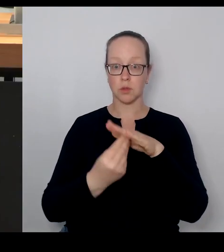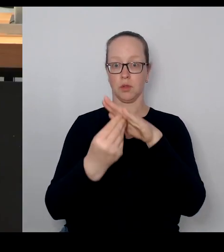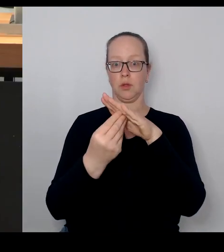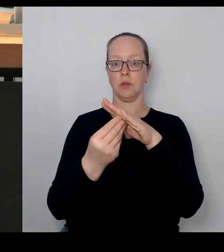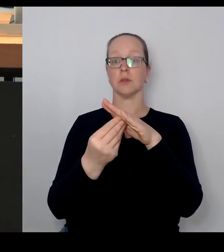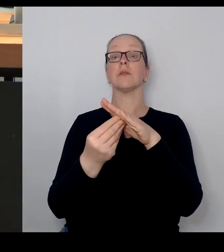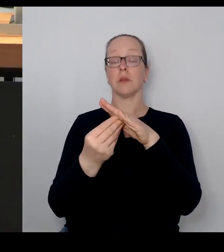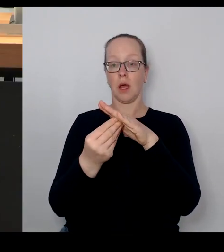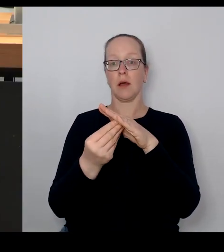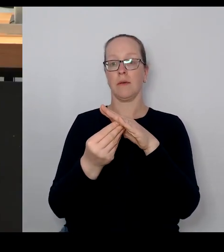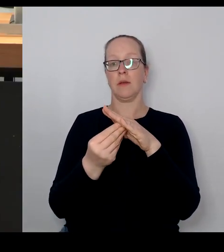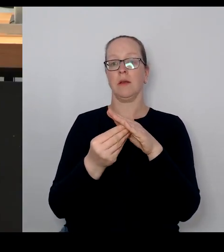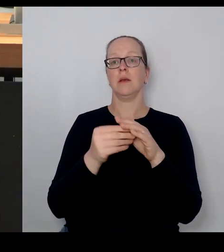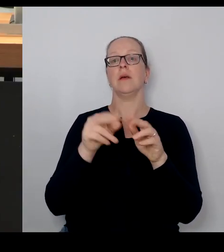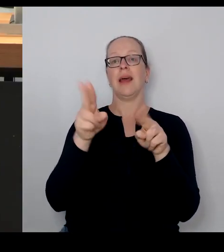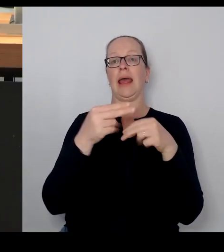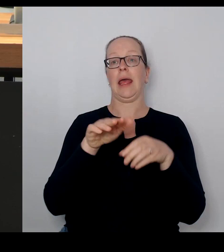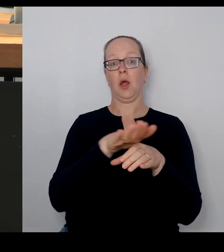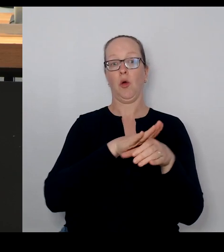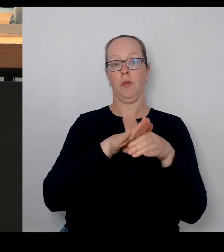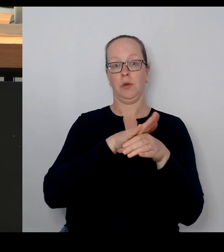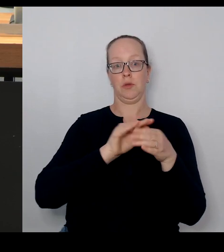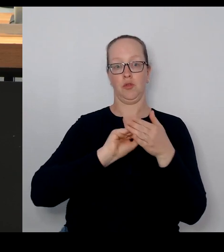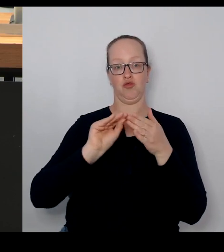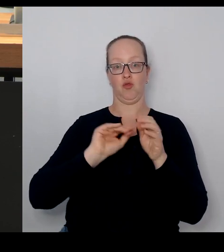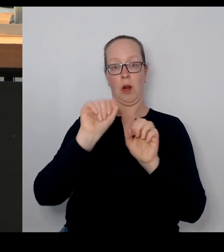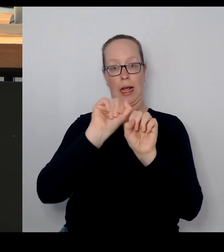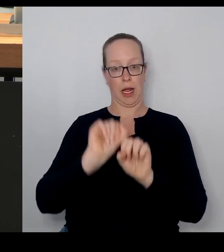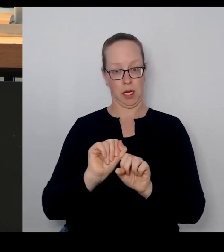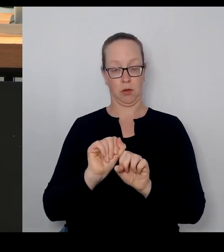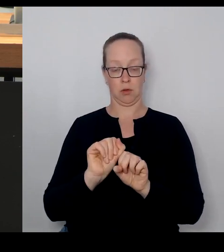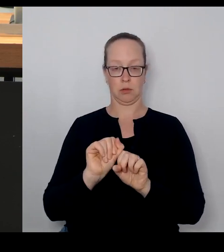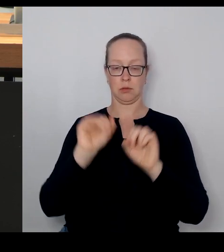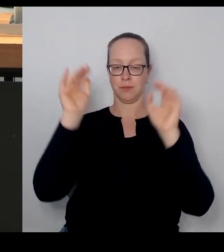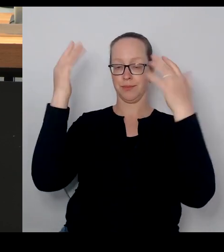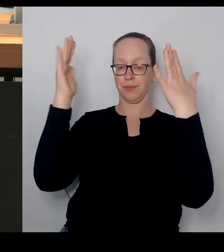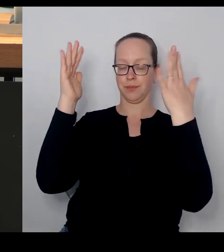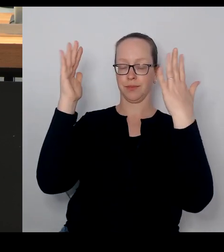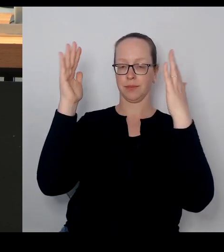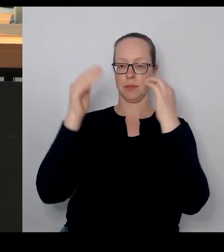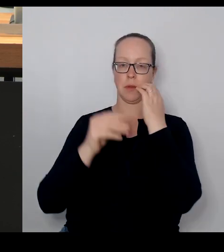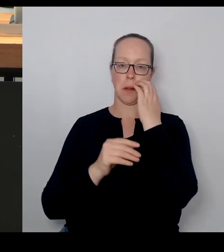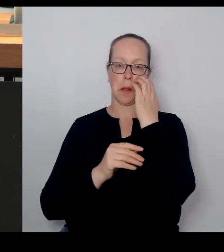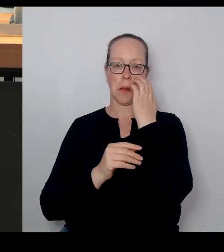Die Missstände werden sich übrigens auch nicht durch bessere Ausschreibungen oder durch Zielvereinbarungen mit den Bezirken